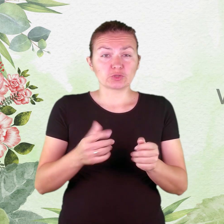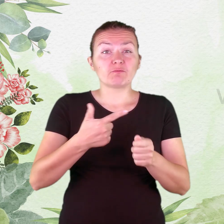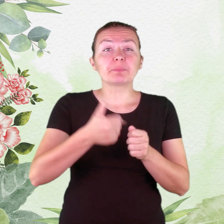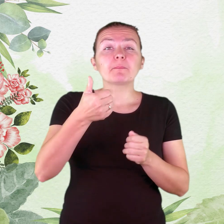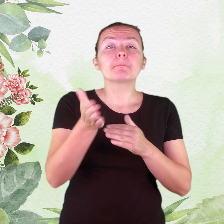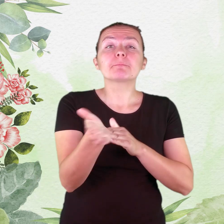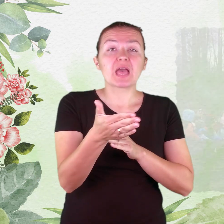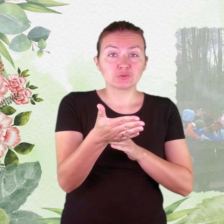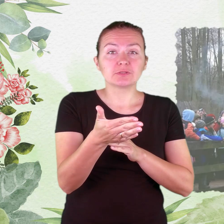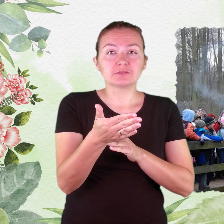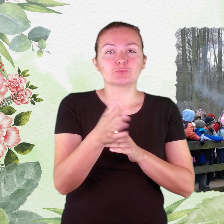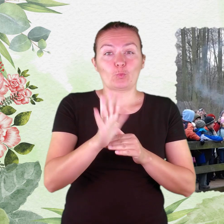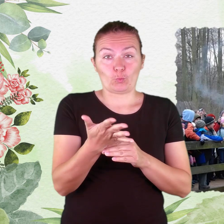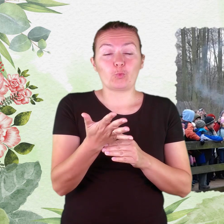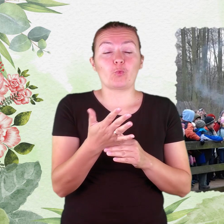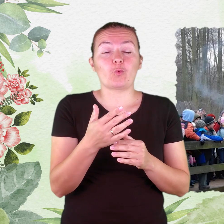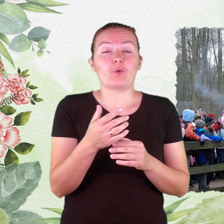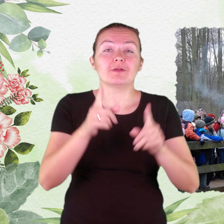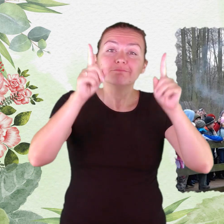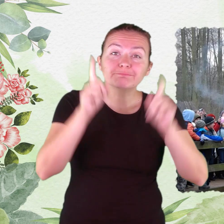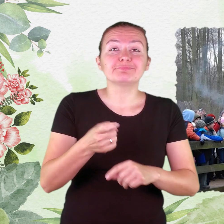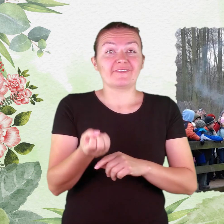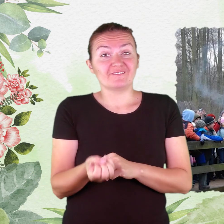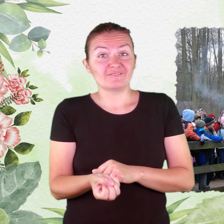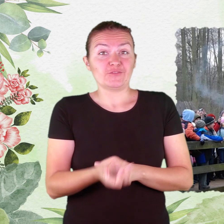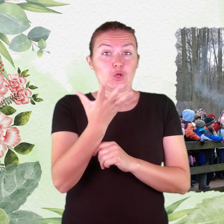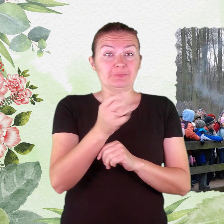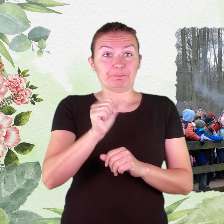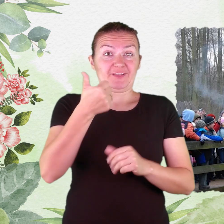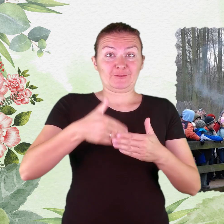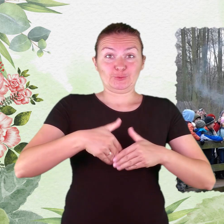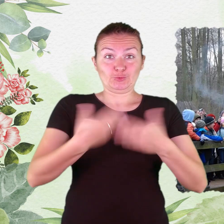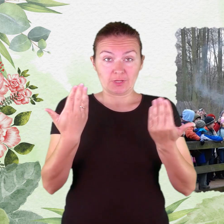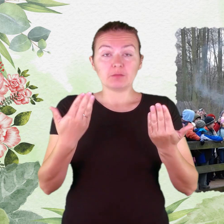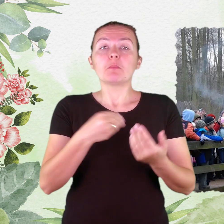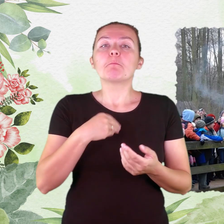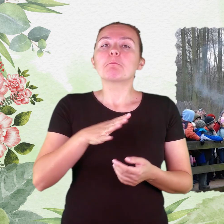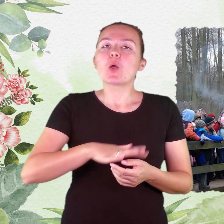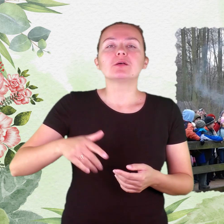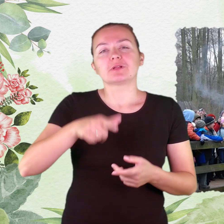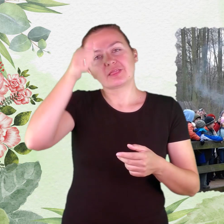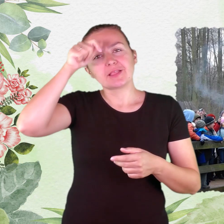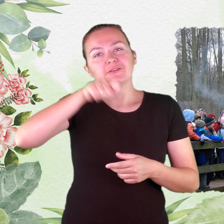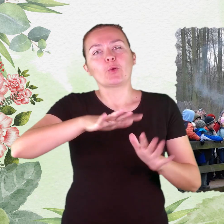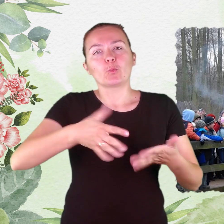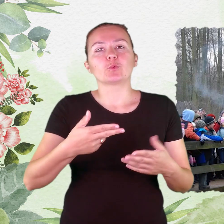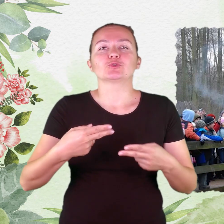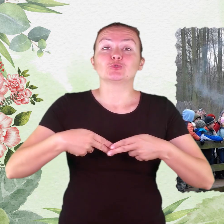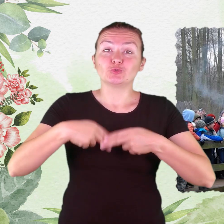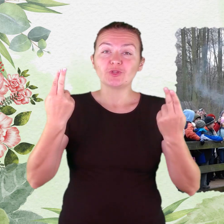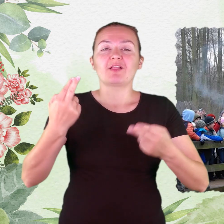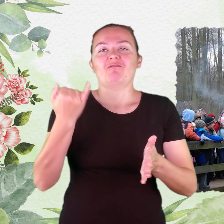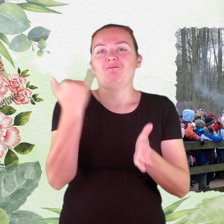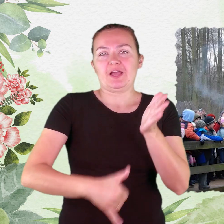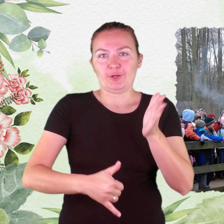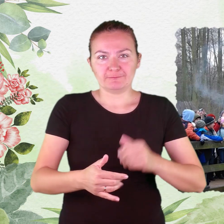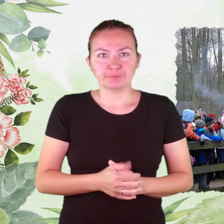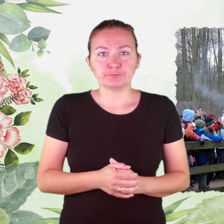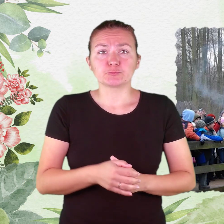Dziś 21 marca, pierwszy dzień kalendarzowy znany jest w Polsce pod nazwą „dzień wagarowicza”.